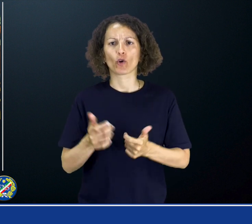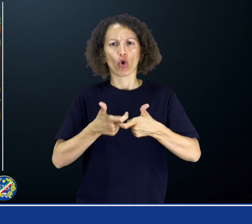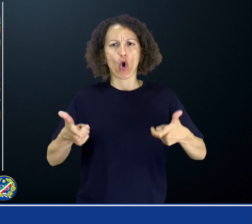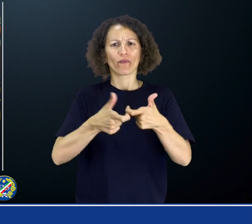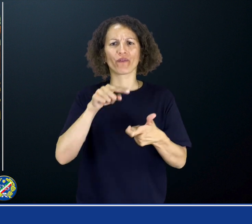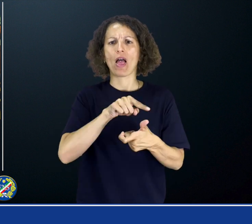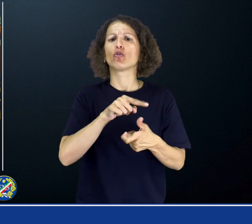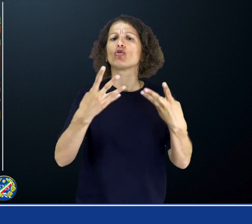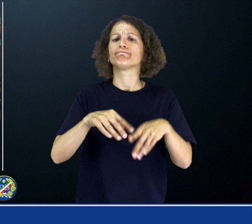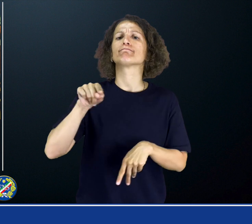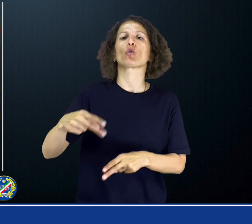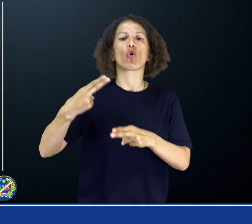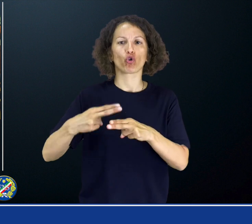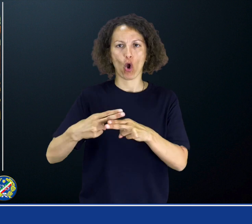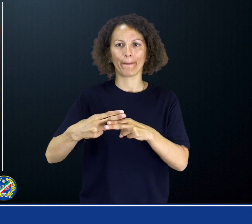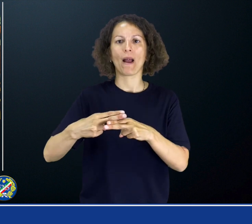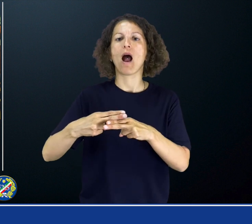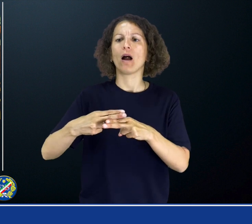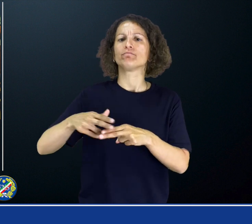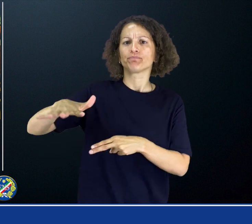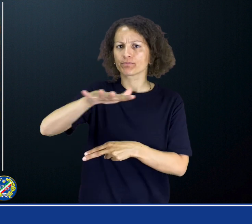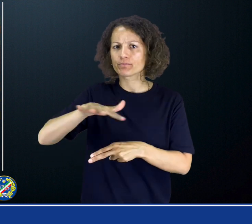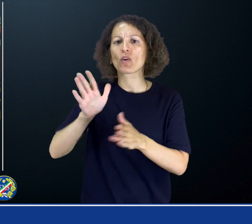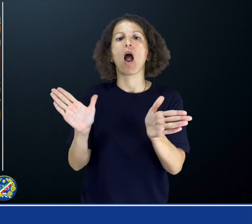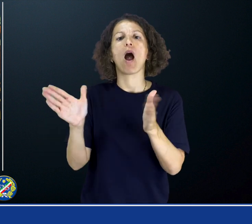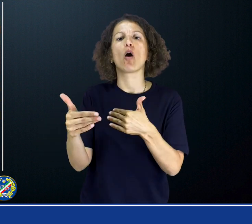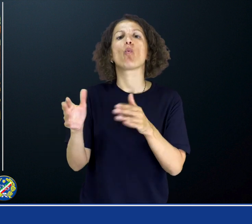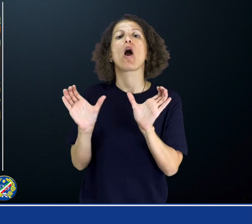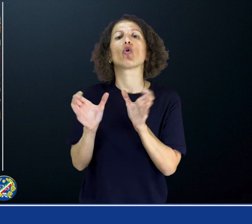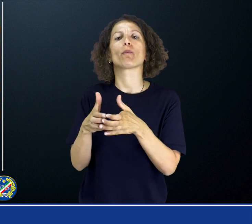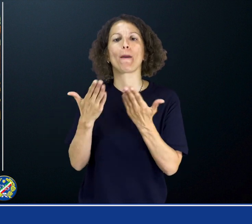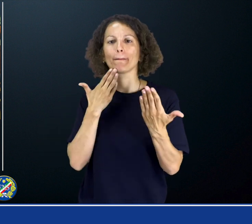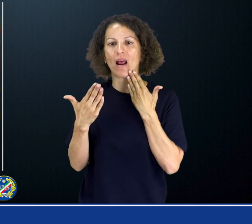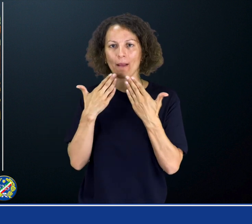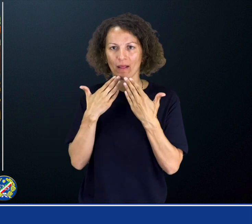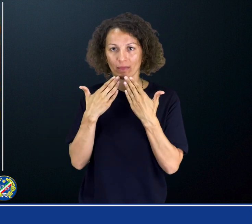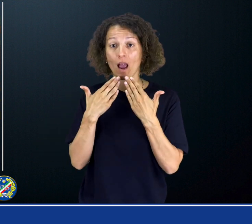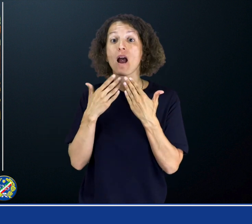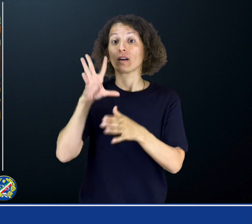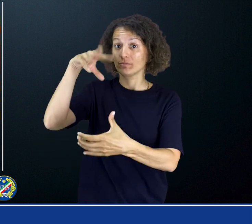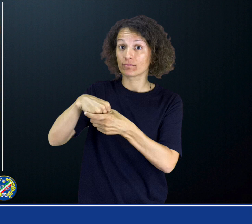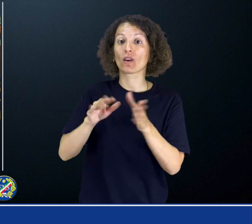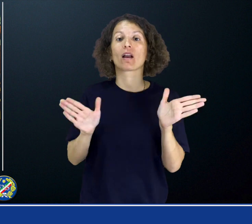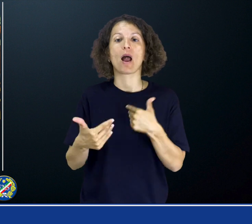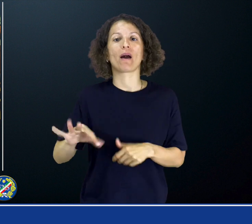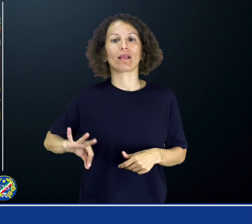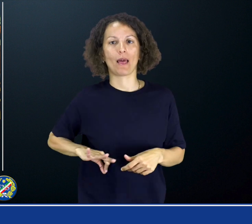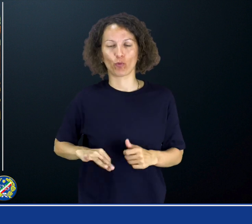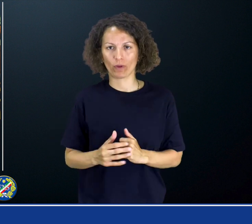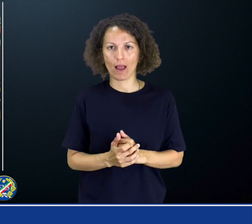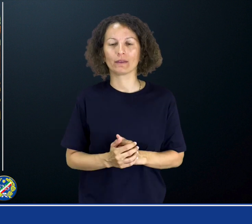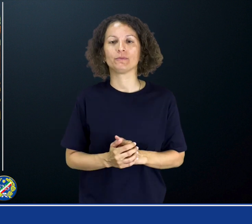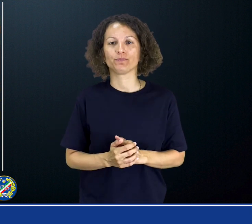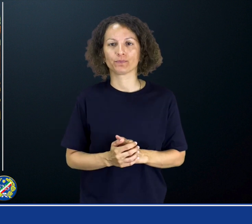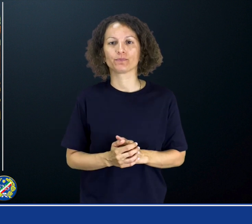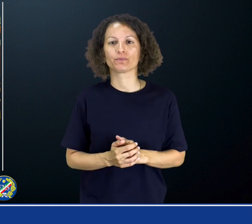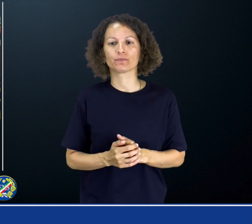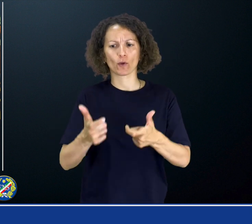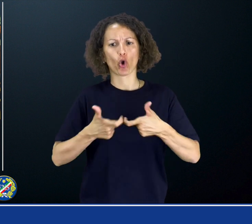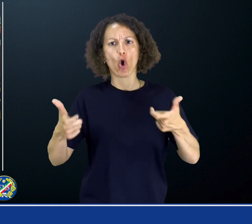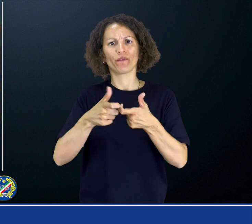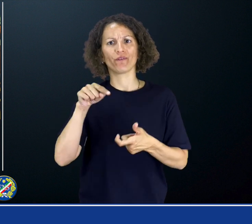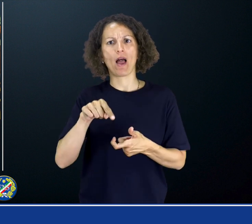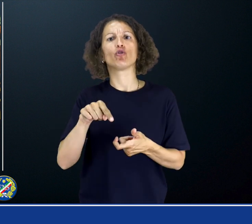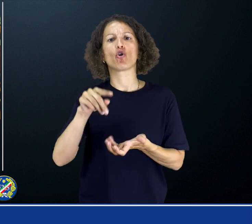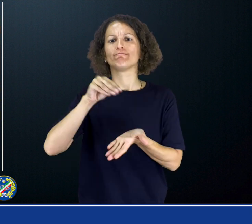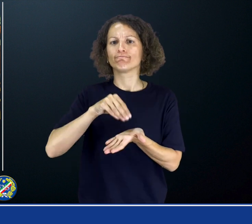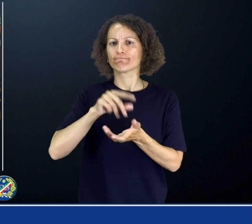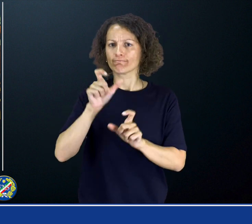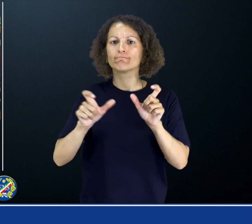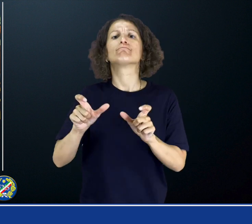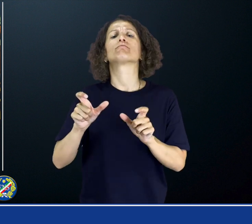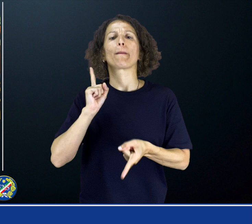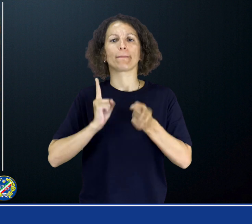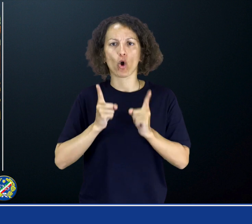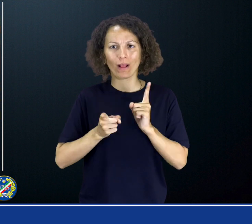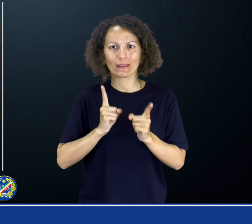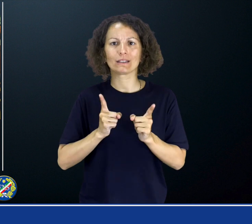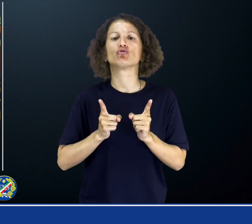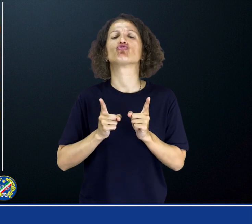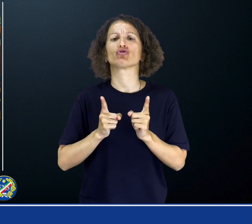Il Convegno si terrà a Roma presso l’Aula dei Gruppi Parlamentari della Camera dei Deputati. Parteciperanno al Convegno, esponenti di spicco del mondo politico,